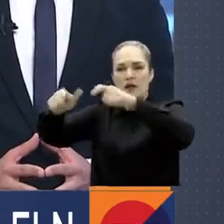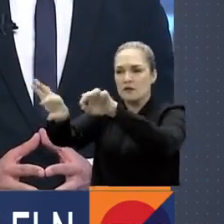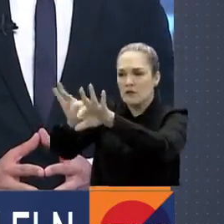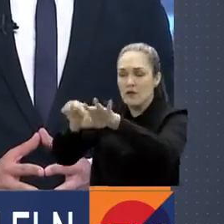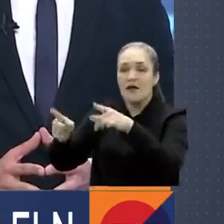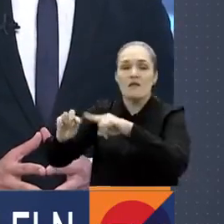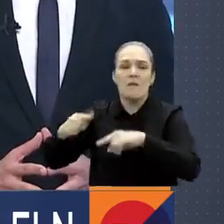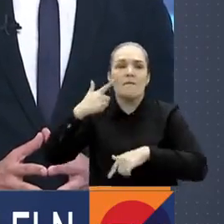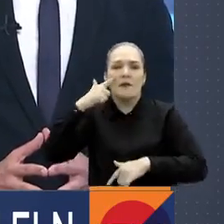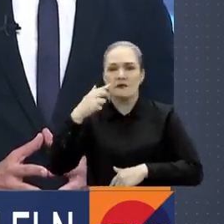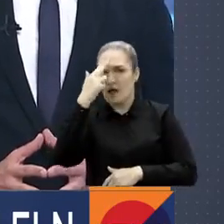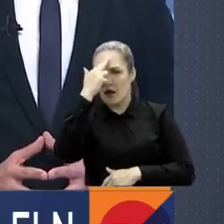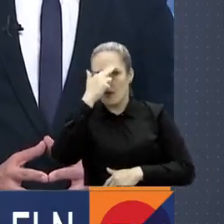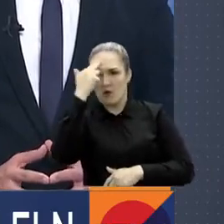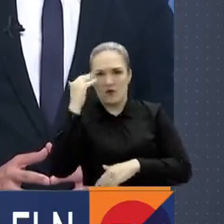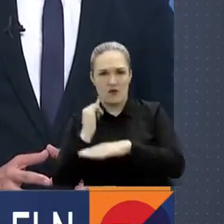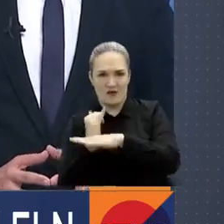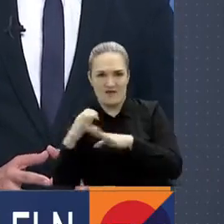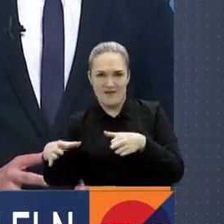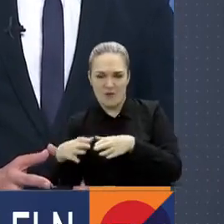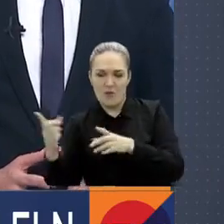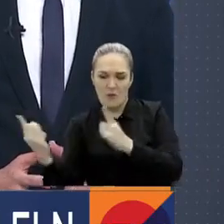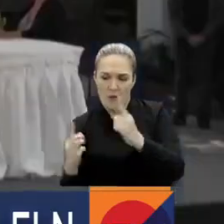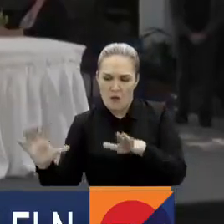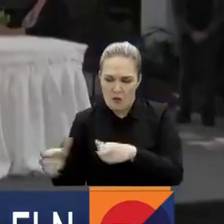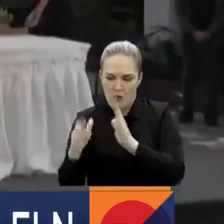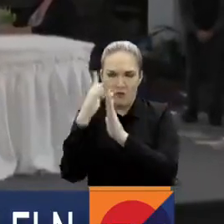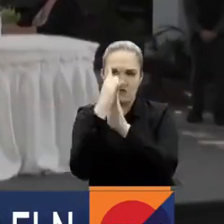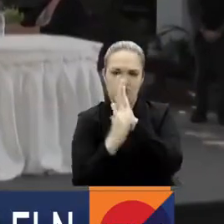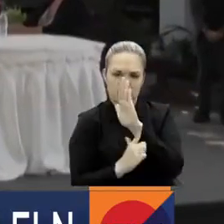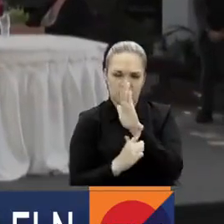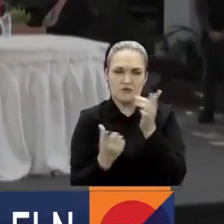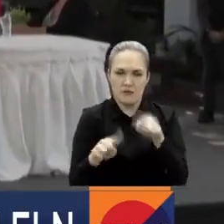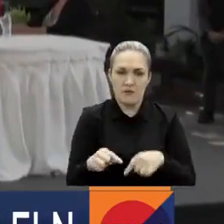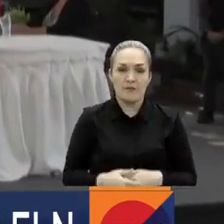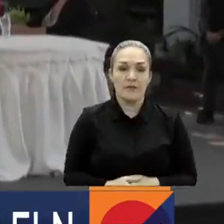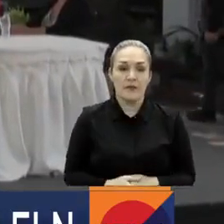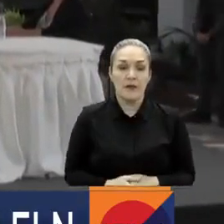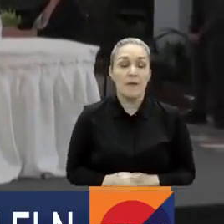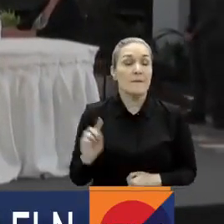AFORE CONGRESISTAS EXPRESA PARTICIPACIóN IGLESIA